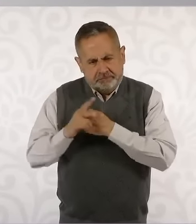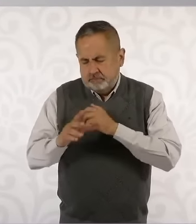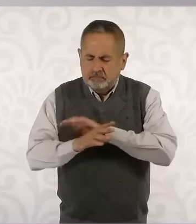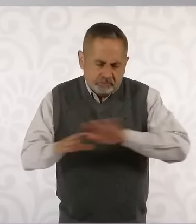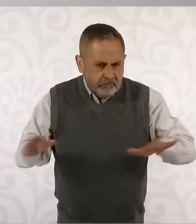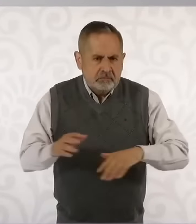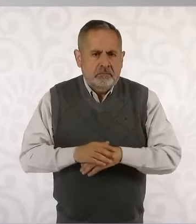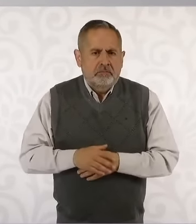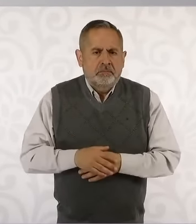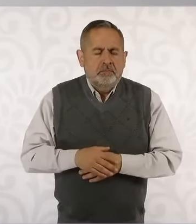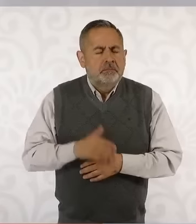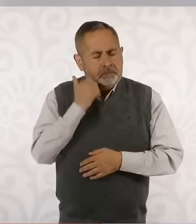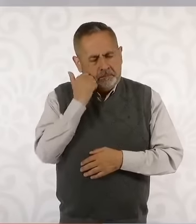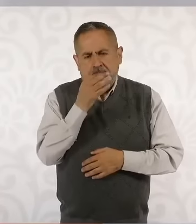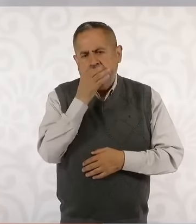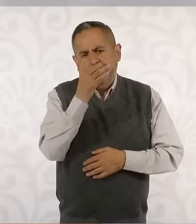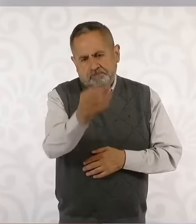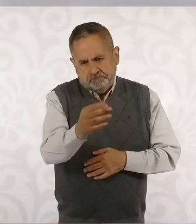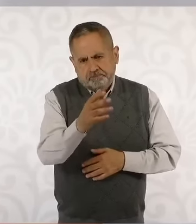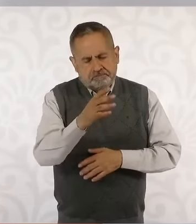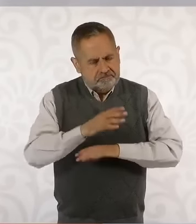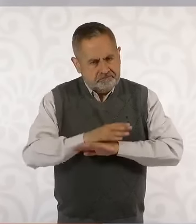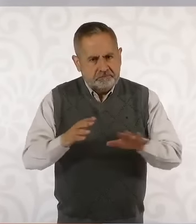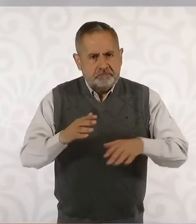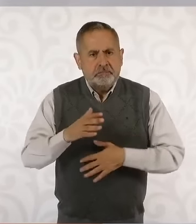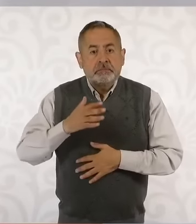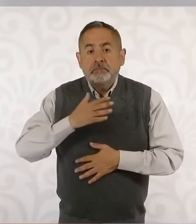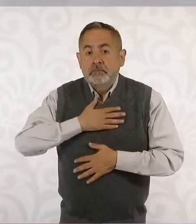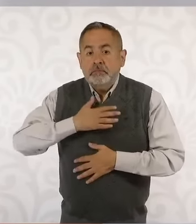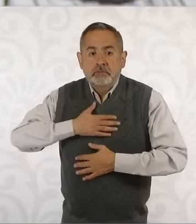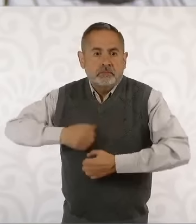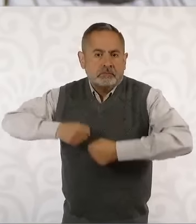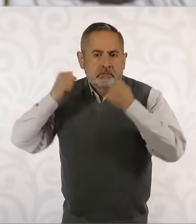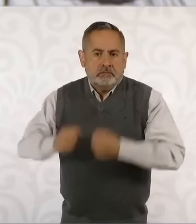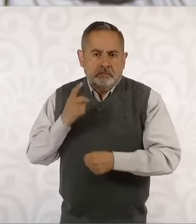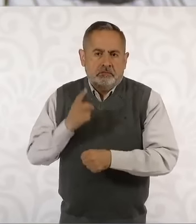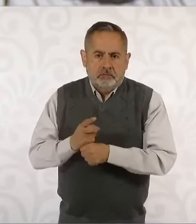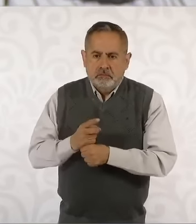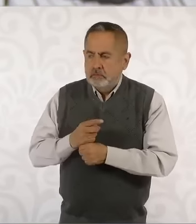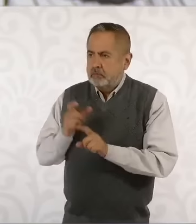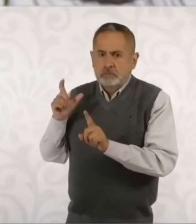lo quería compartir con ustedes sobre mi seguridad, porque también se mencionó eso.